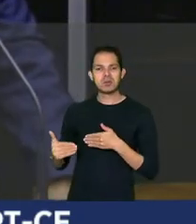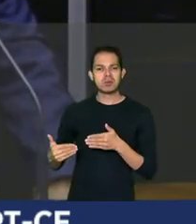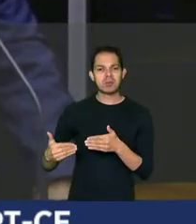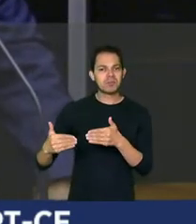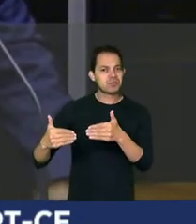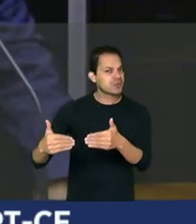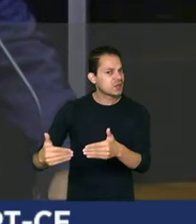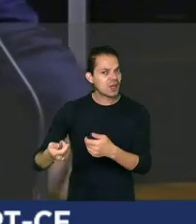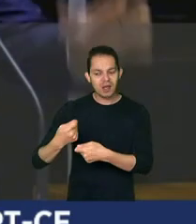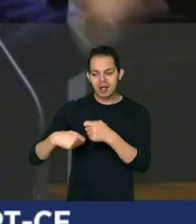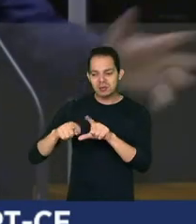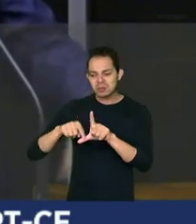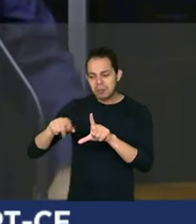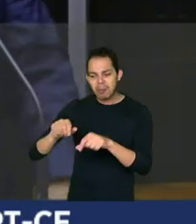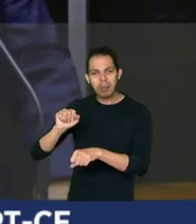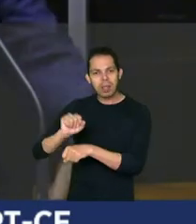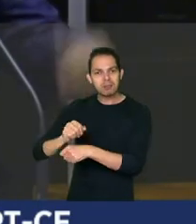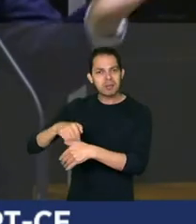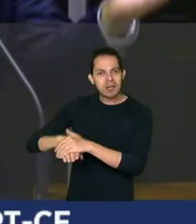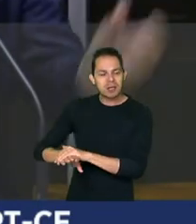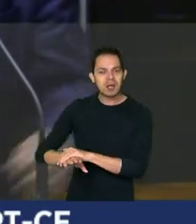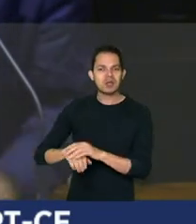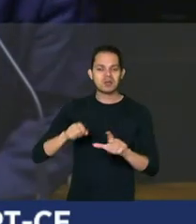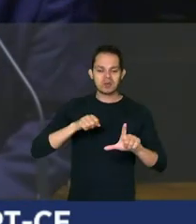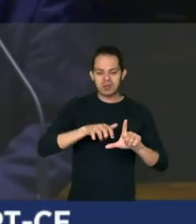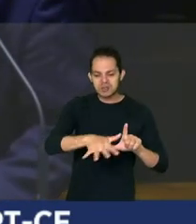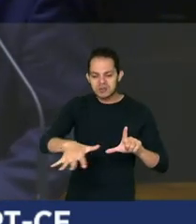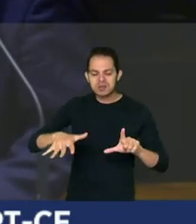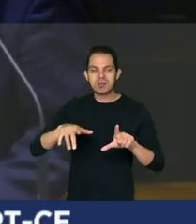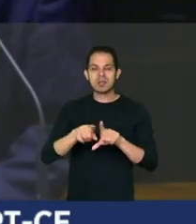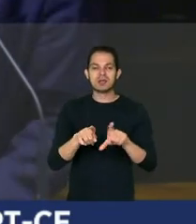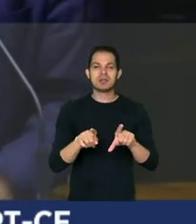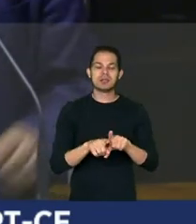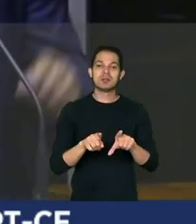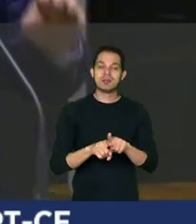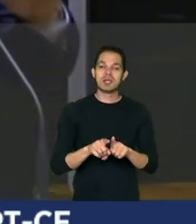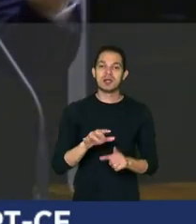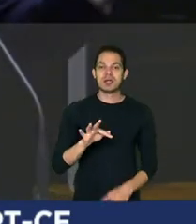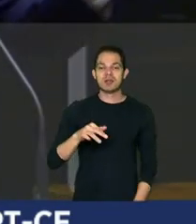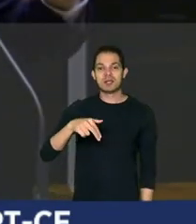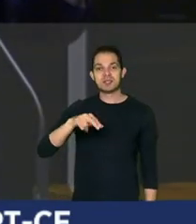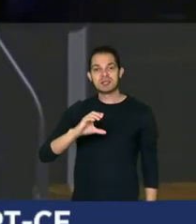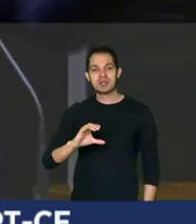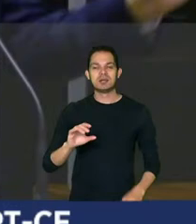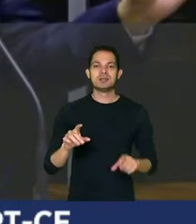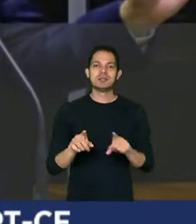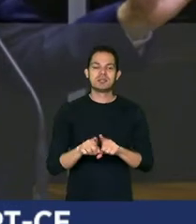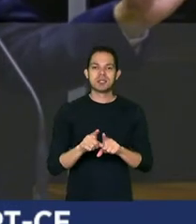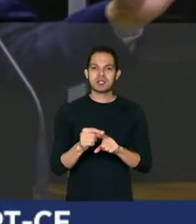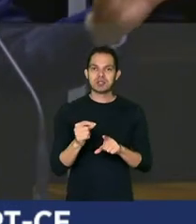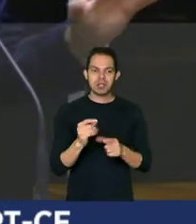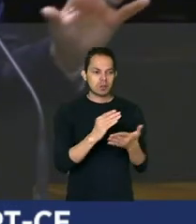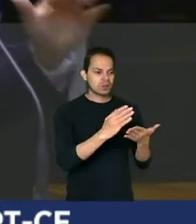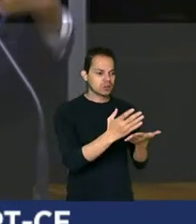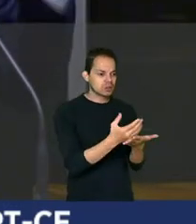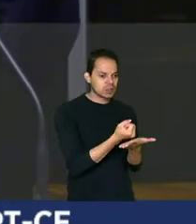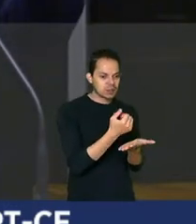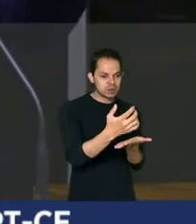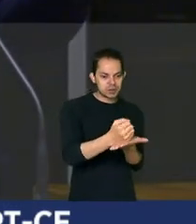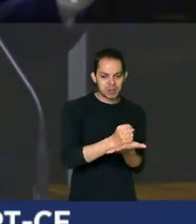QUE ESTÃO LÁ PARADO NO MINISTÉRIO DA ECONOMIA, RECURSOS DO AUDIOVISUAL E DO FUNDO NACIONAL DE CULTURA. NÃO ESTAMOS TIRANDO DINHEIRO